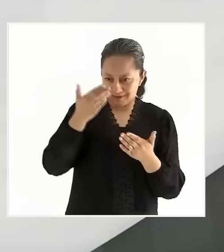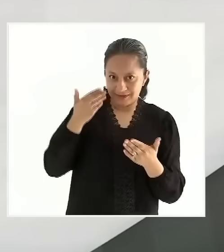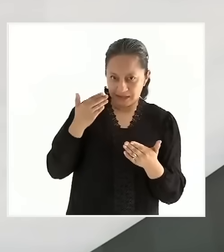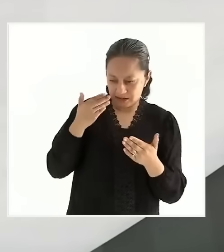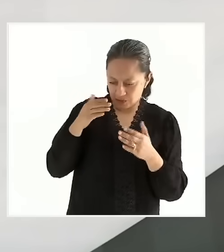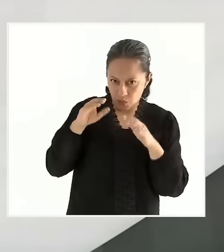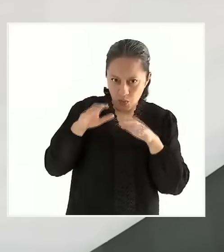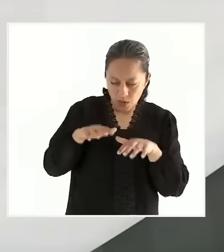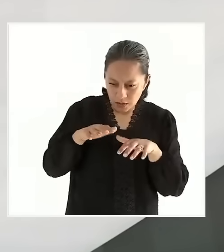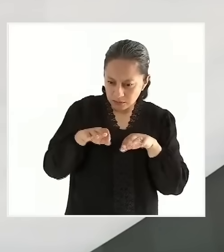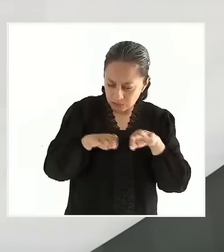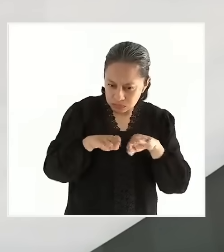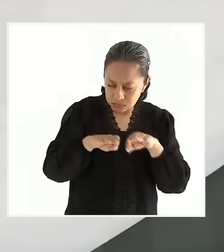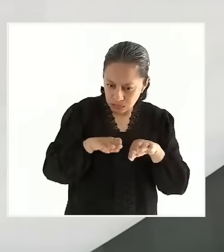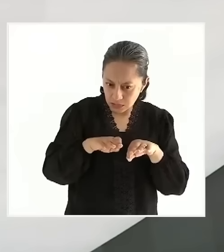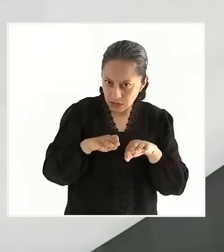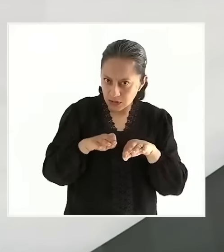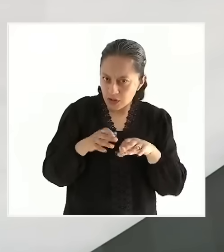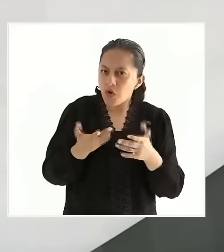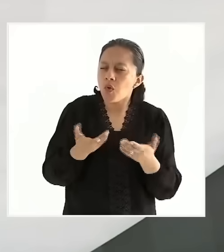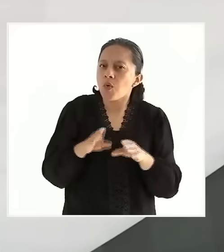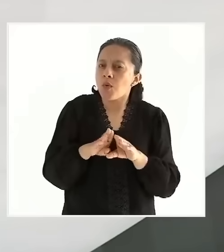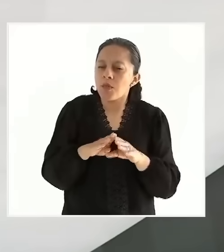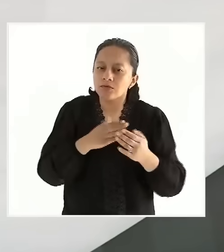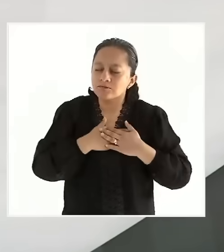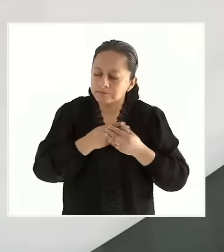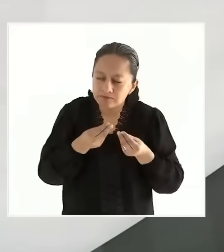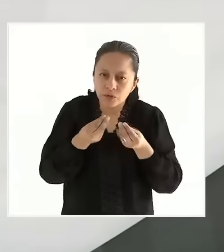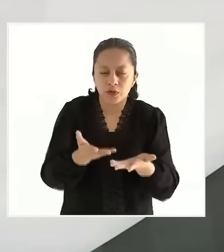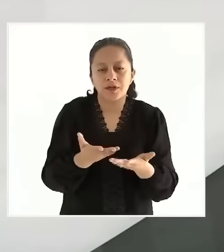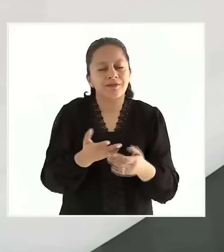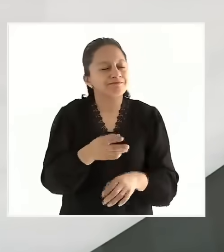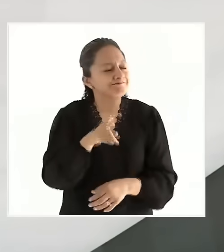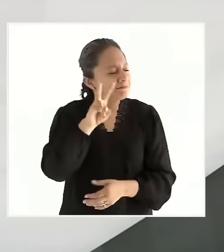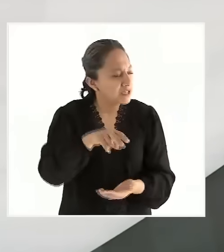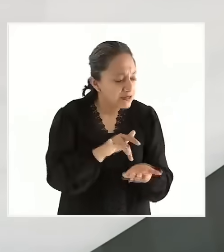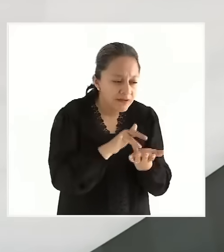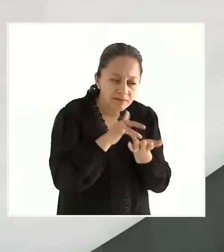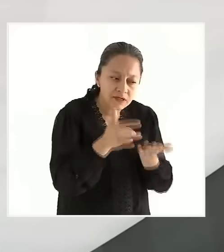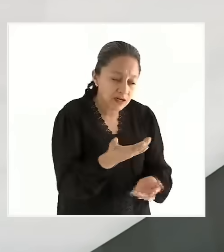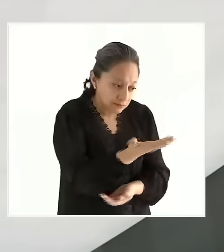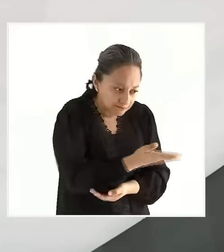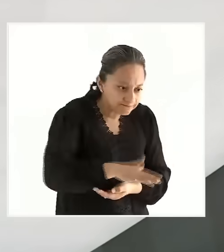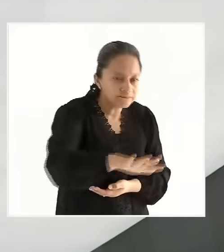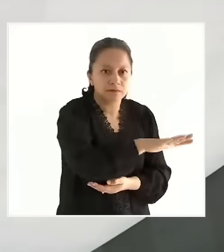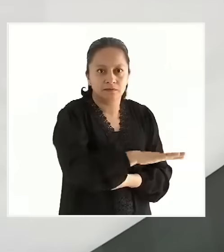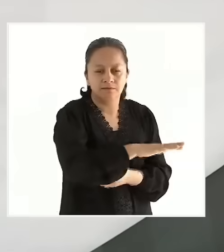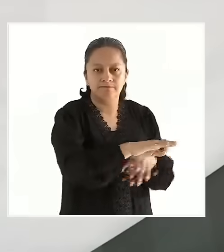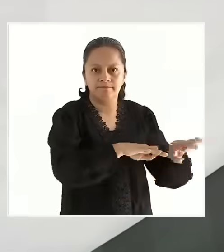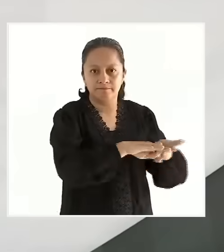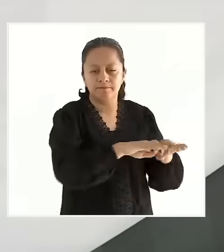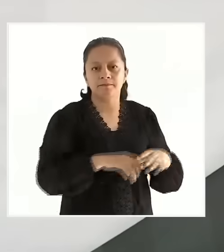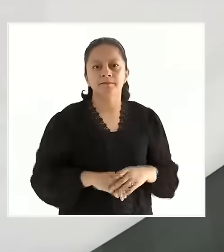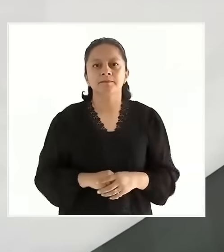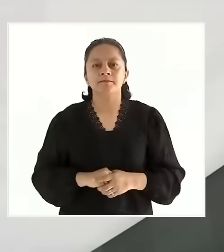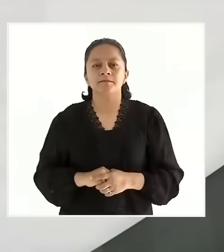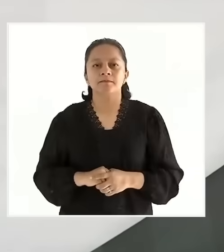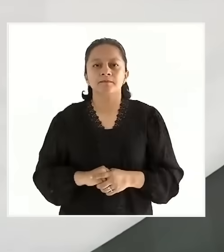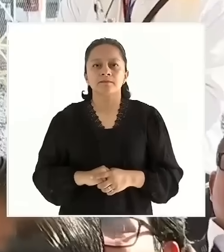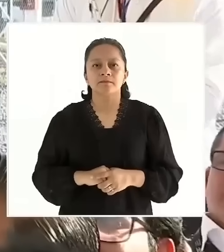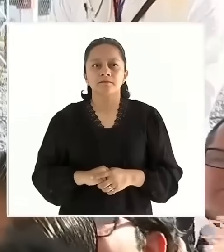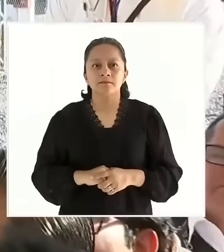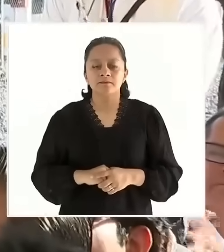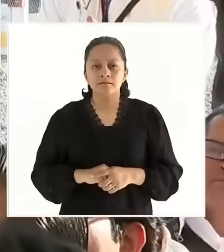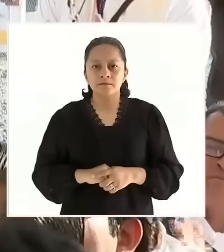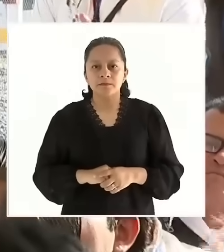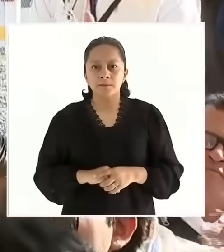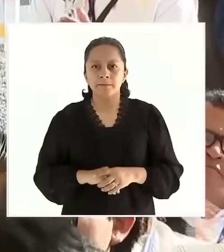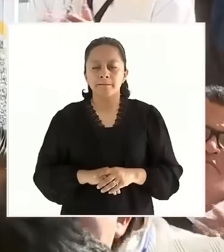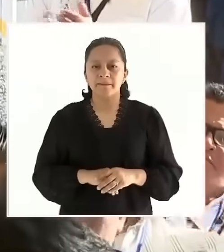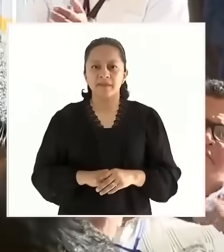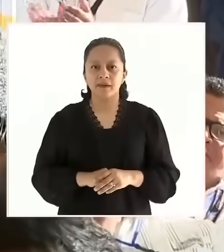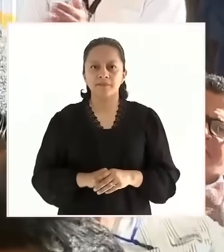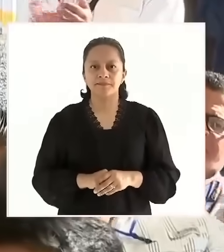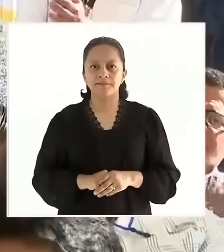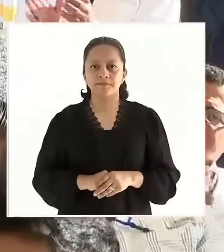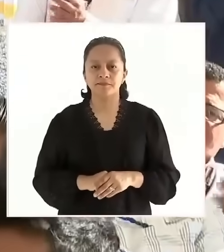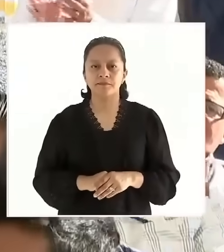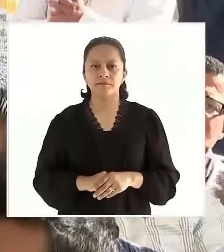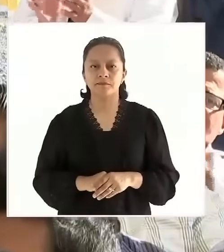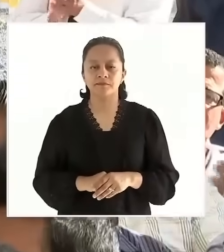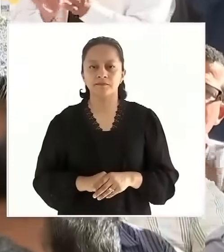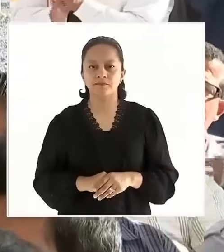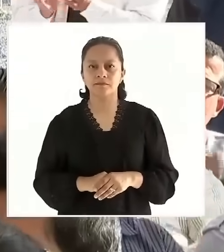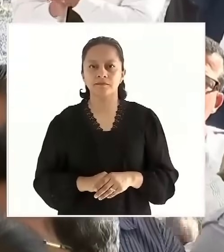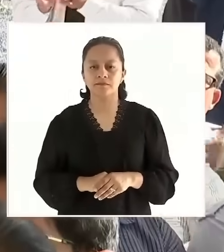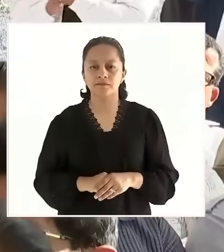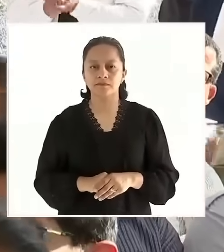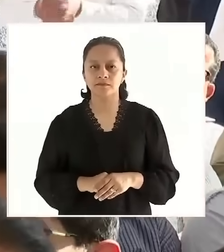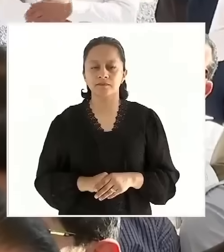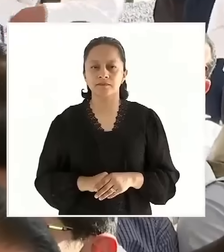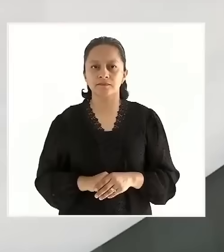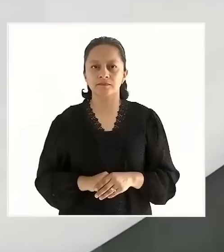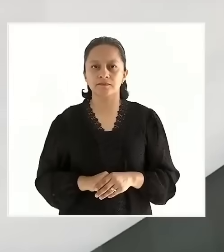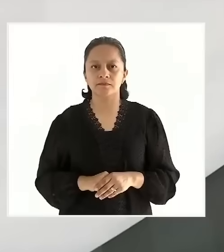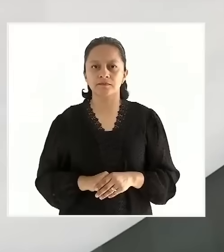no tuvieran ustedes amor al pueblo y amor a la patria. Muchas gracias de verdad por su trabajo.